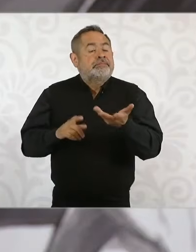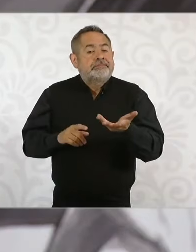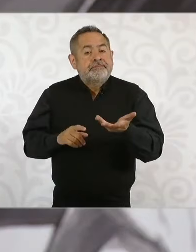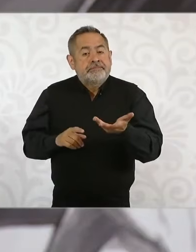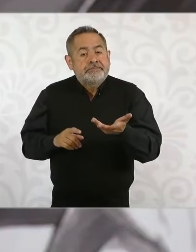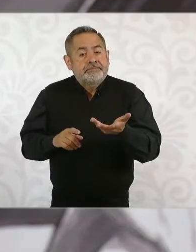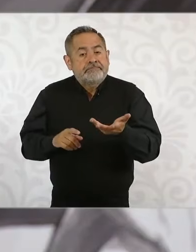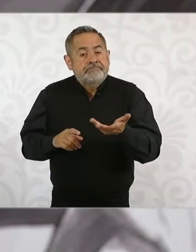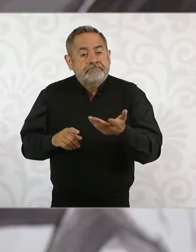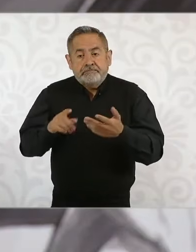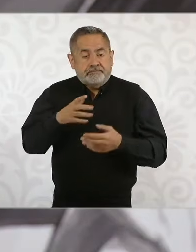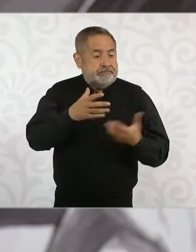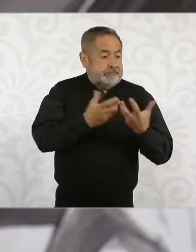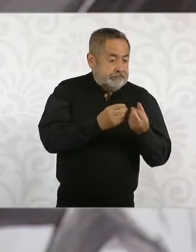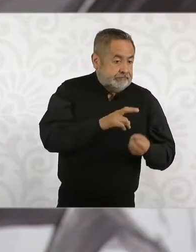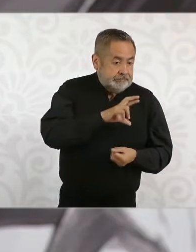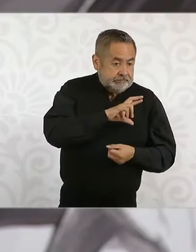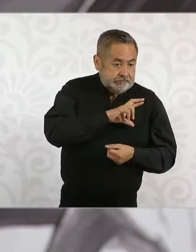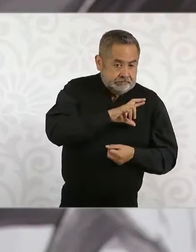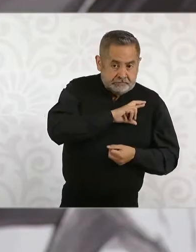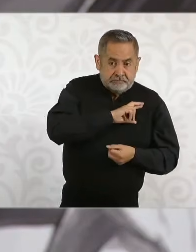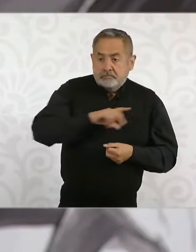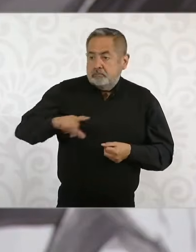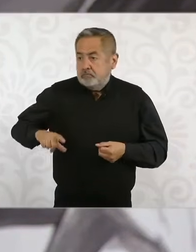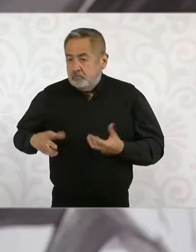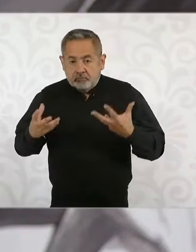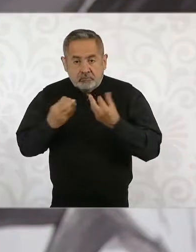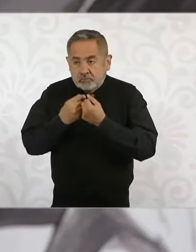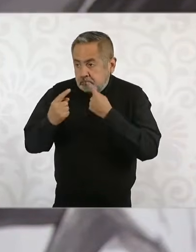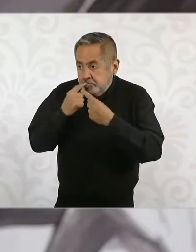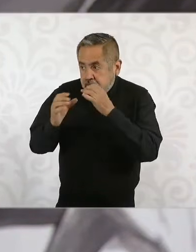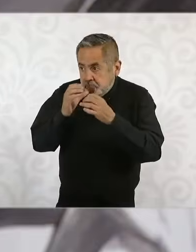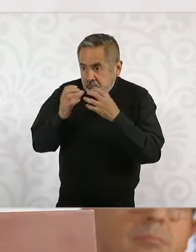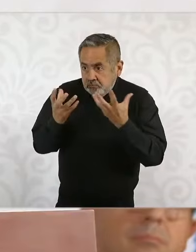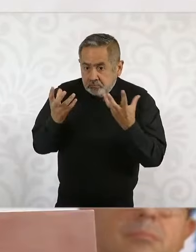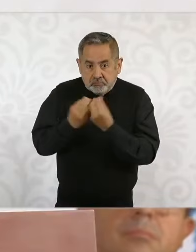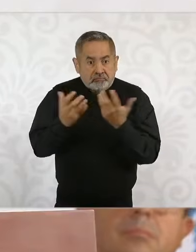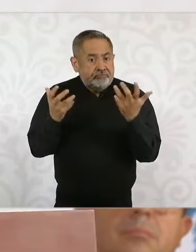el sector privado y el sector público tengan este diálogo para buscar en las los mejores proyectos